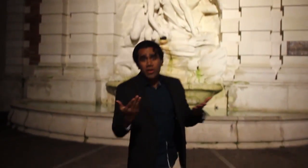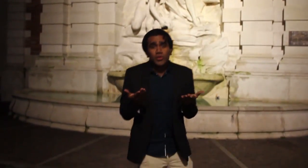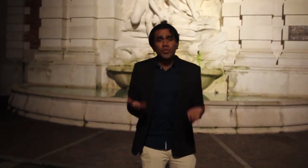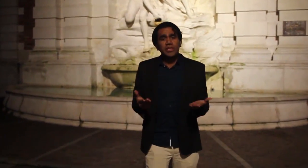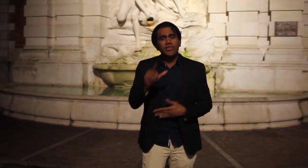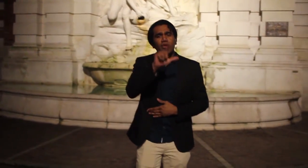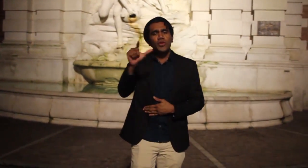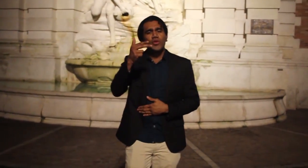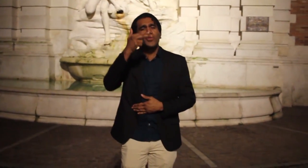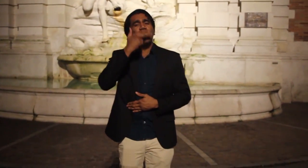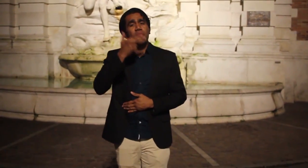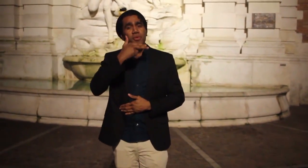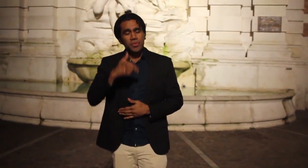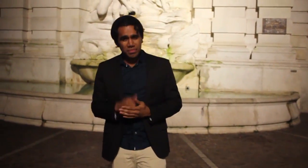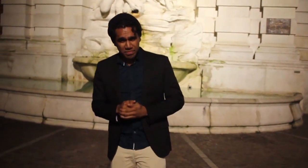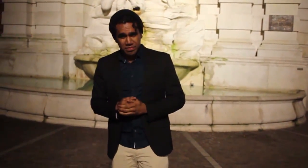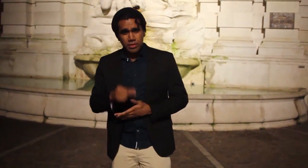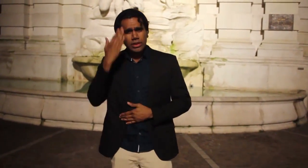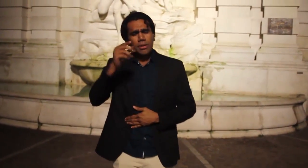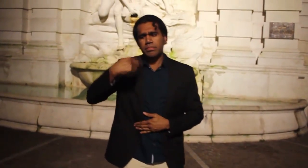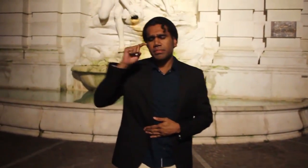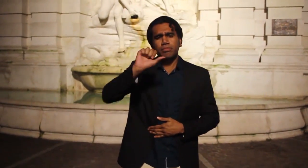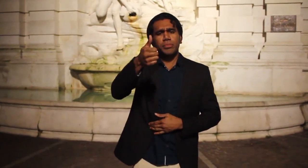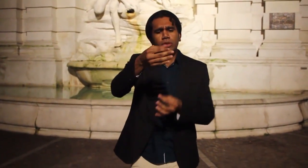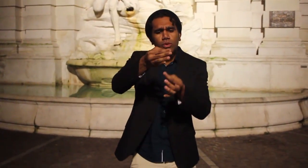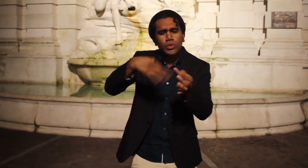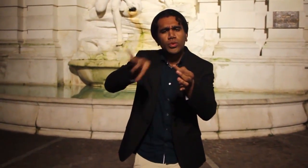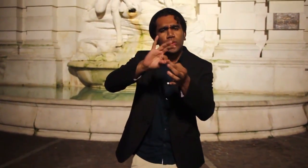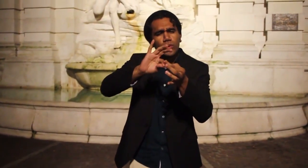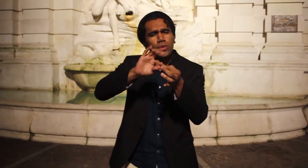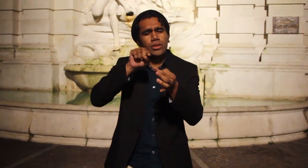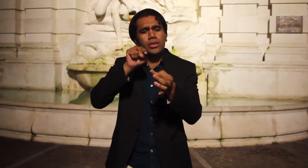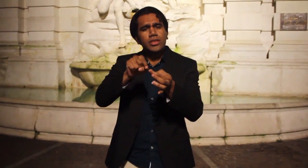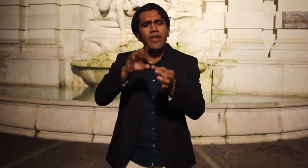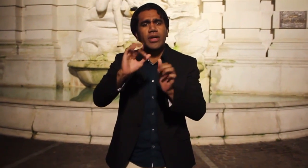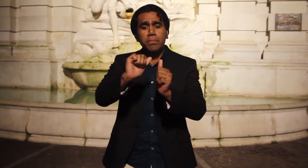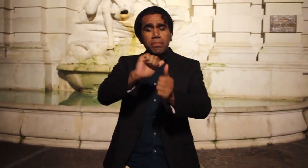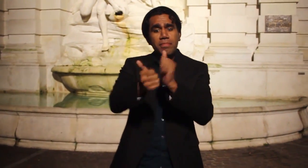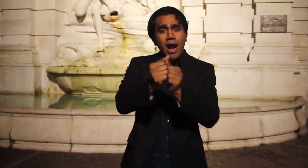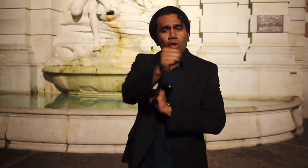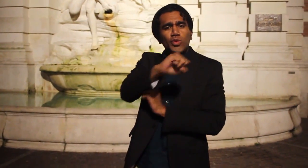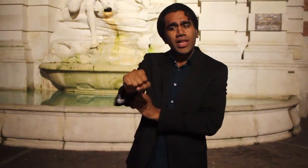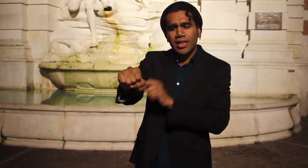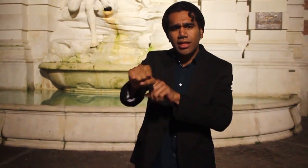Nous sommes le 22 novembre 2016, le premier tour de la primaire de droite vient d’avoir lieu.